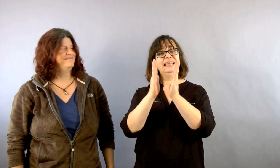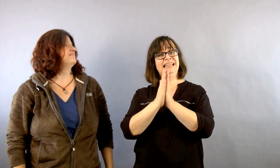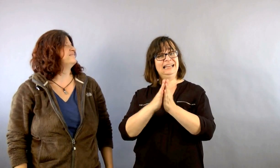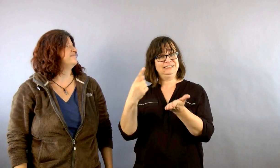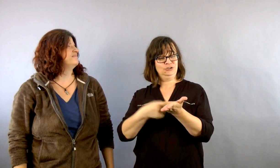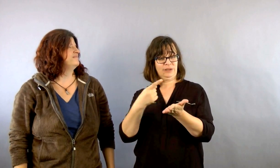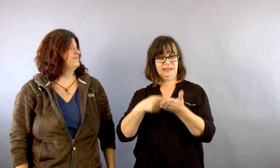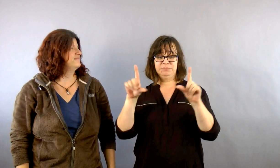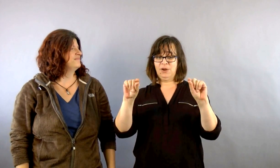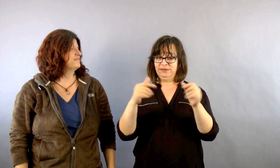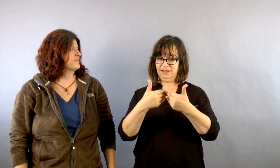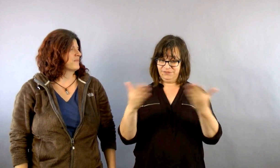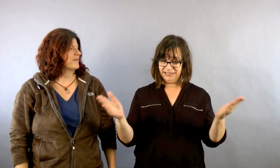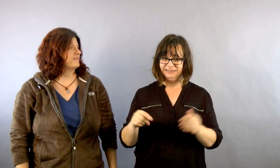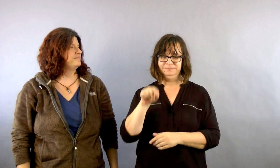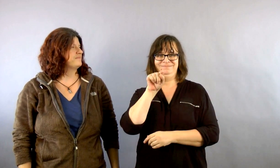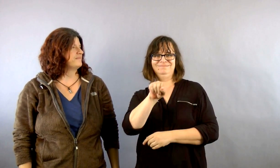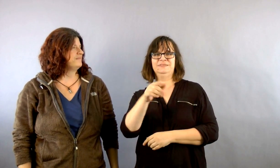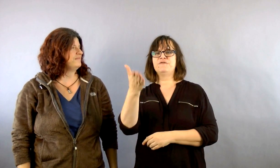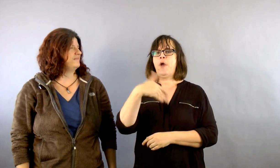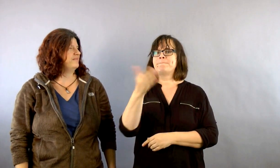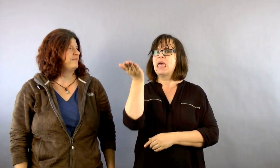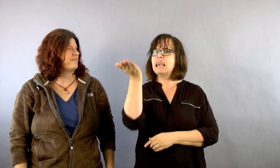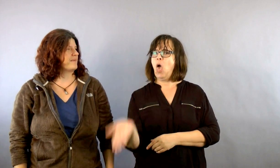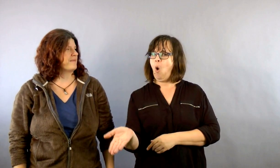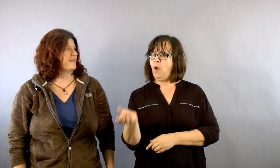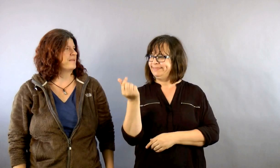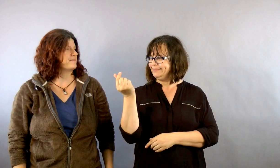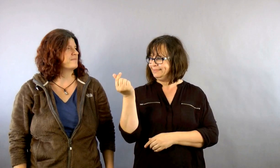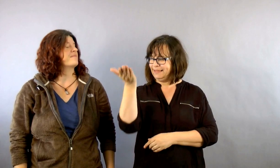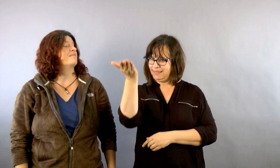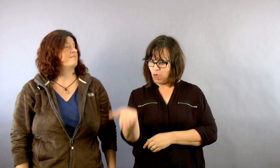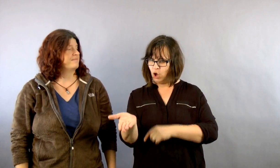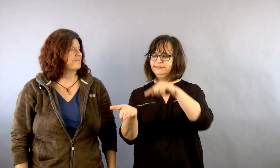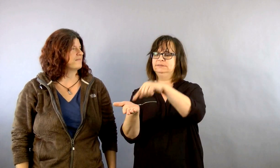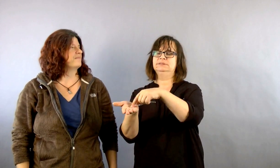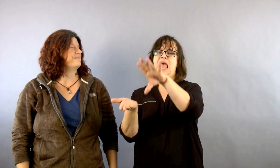Kirchensteuer wird vom Lohn abgezogen.